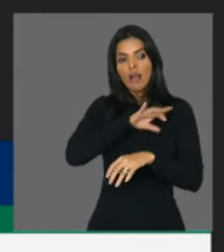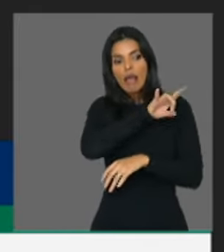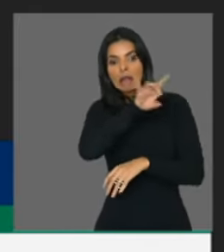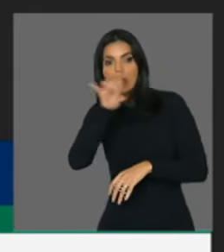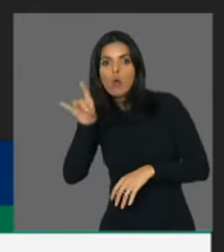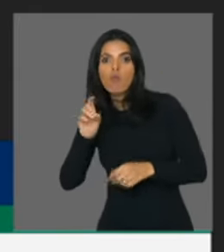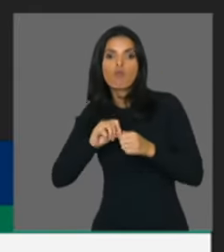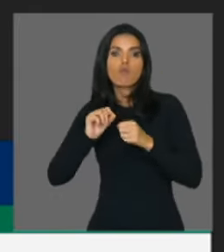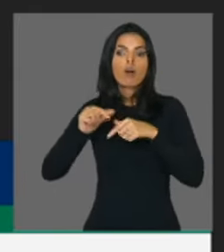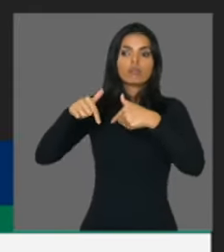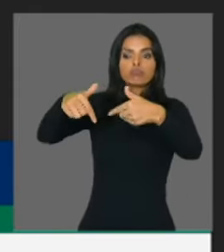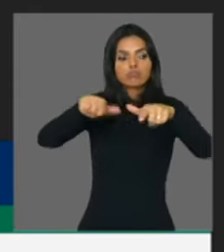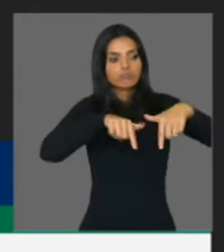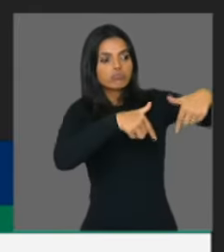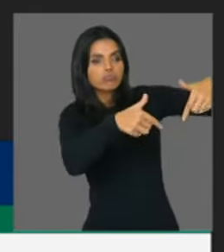DEDUÇÃO. A CIÊNCIA, ELA É CIÊNCIA PORQUE ELA TEM